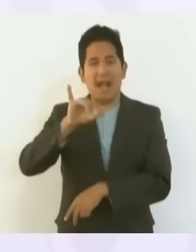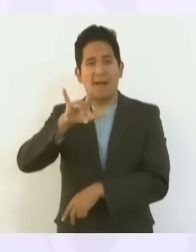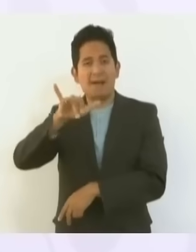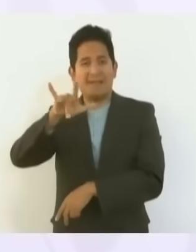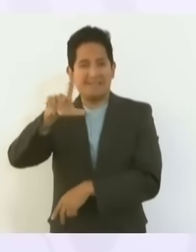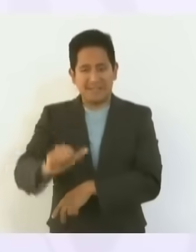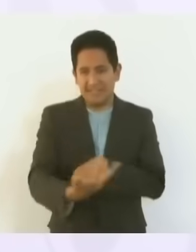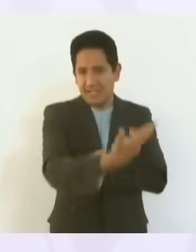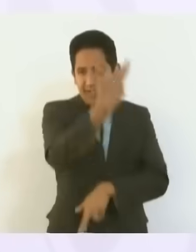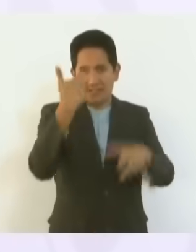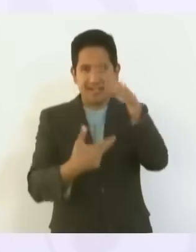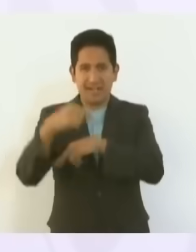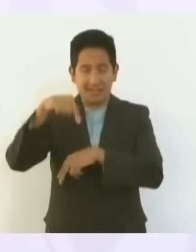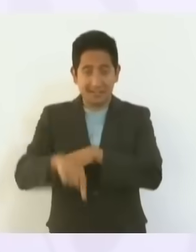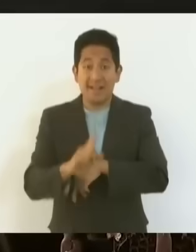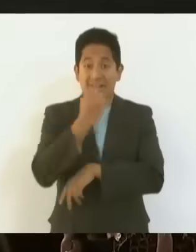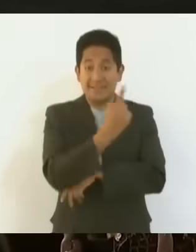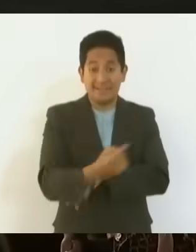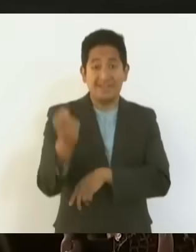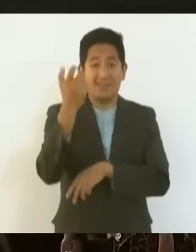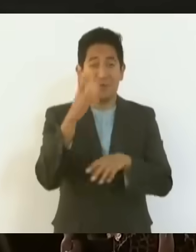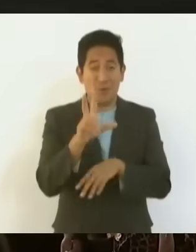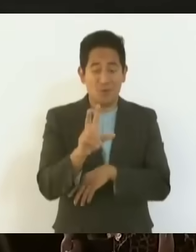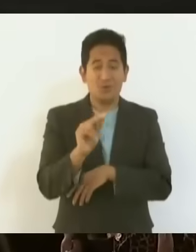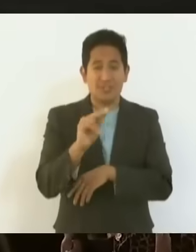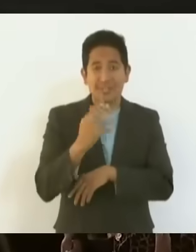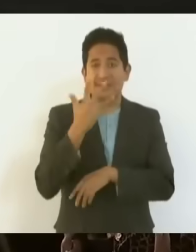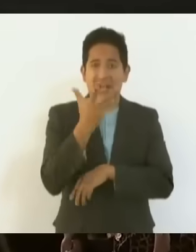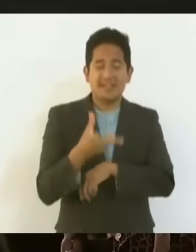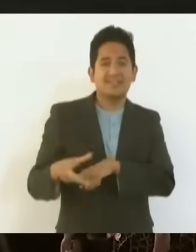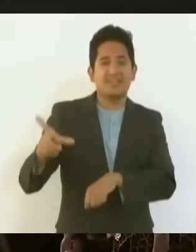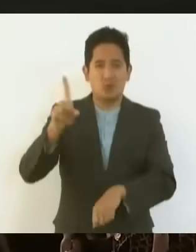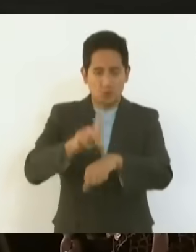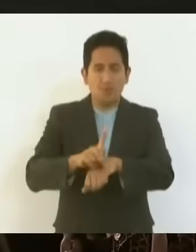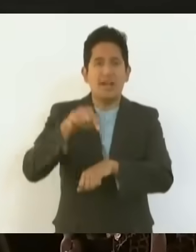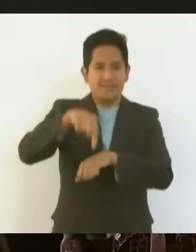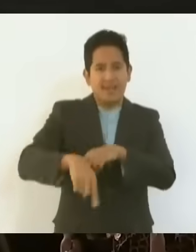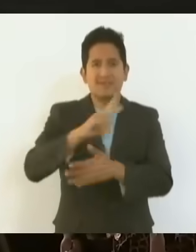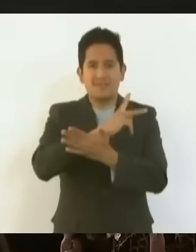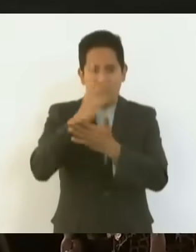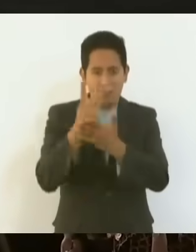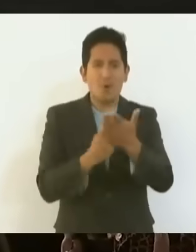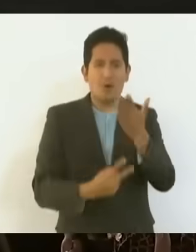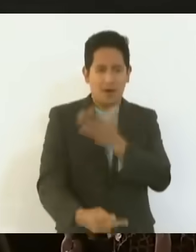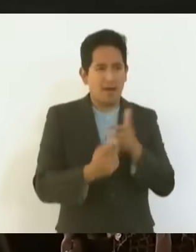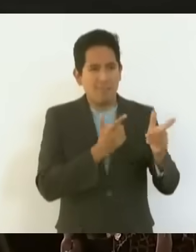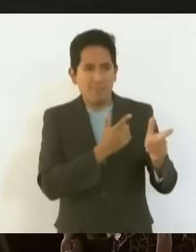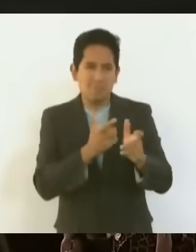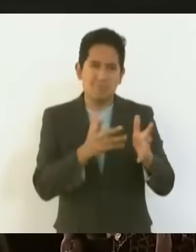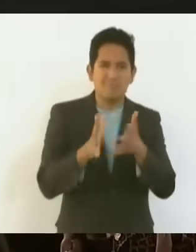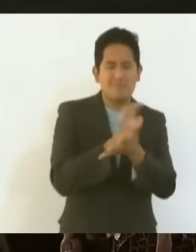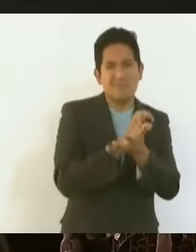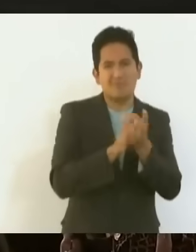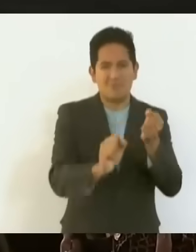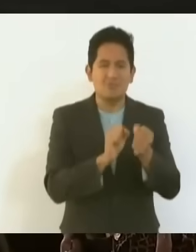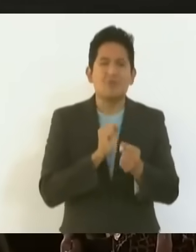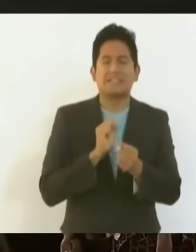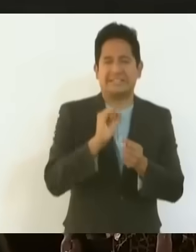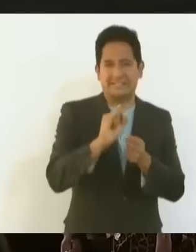haber iniciado aquí el programa Sí al desarme, sí a la paz, para reafirmar el compromiso de trabajar